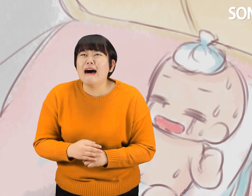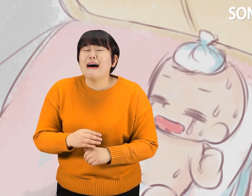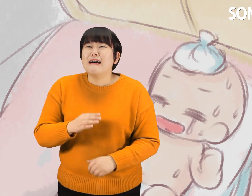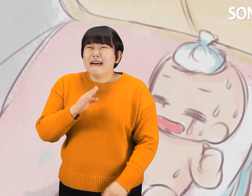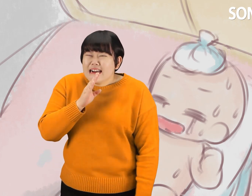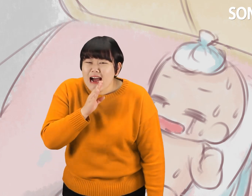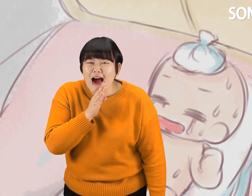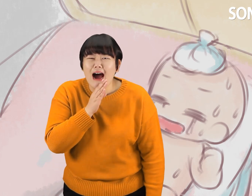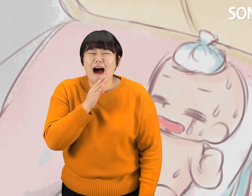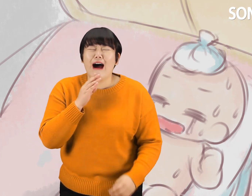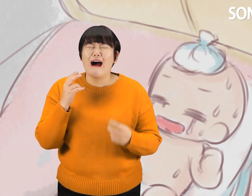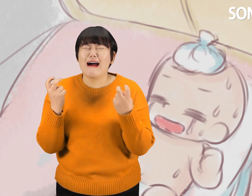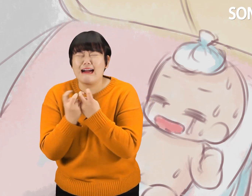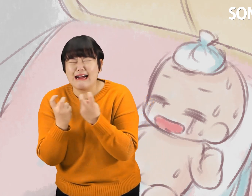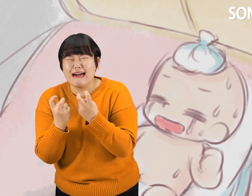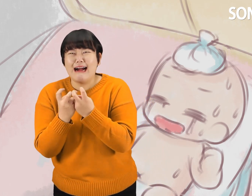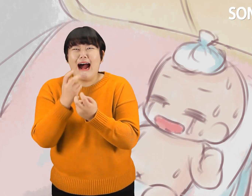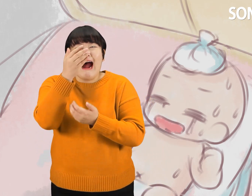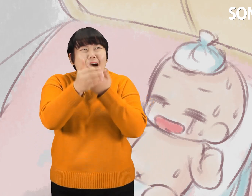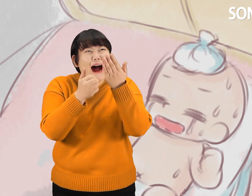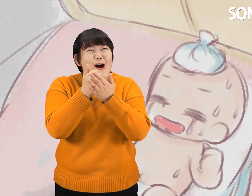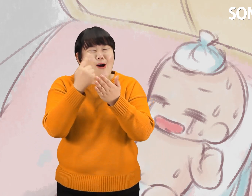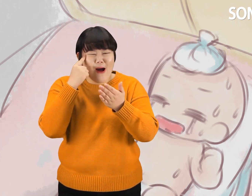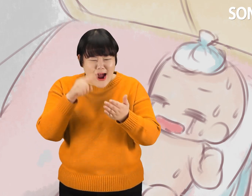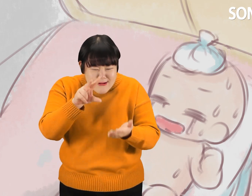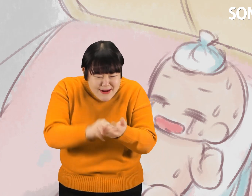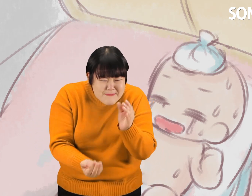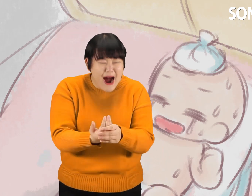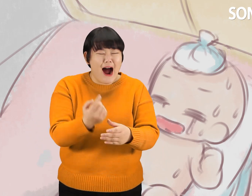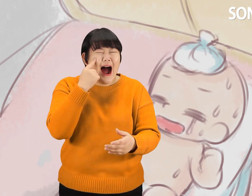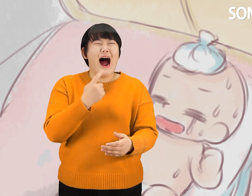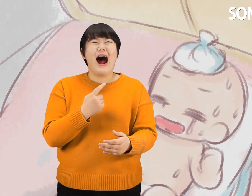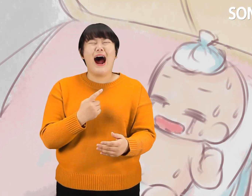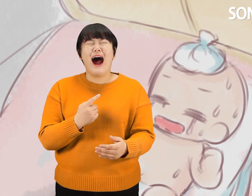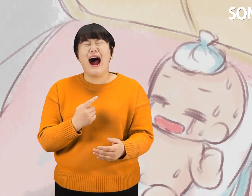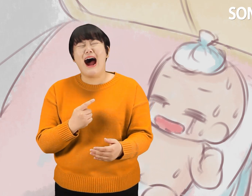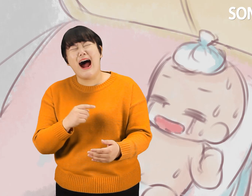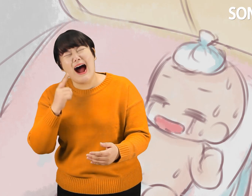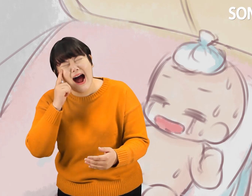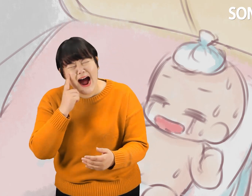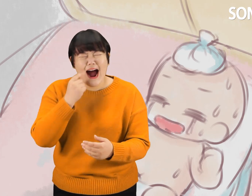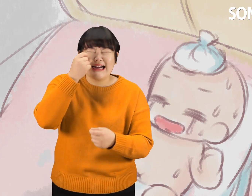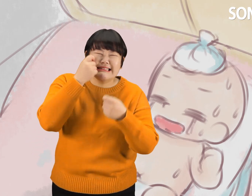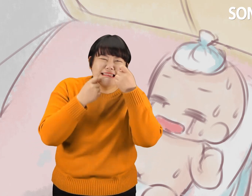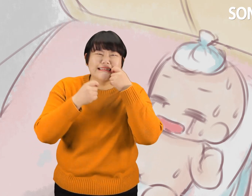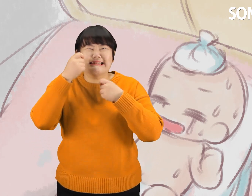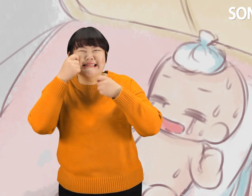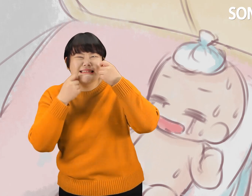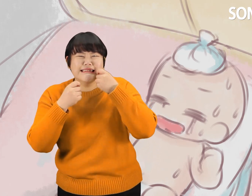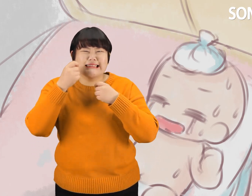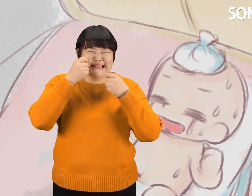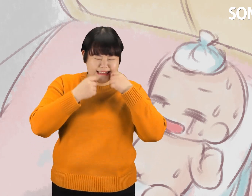「ああ、神！ヘレンになぜこのようなことが起こらなければか！」